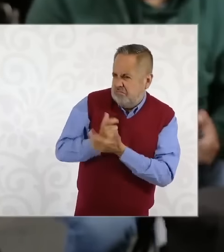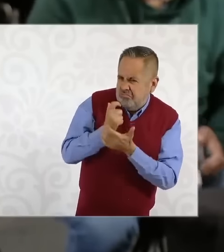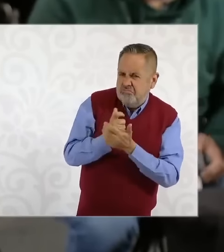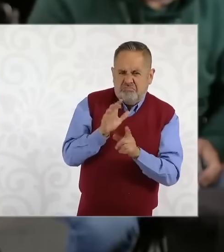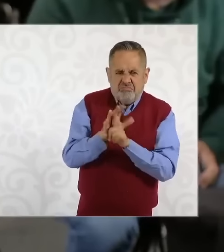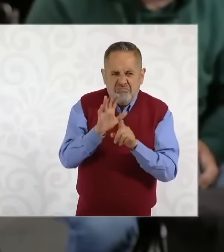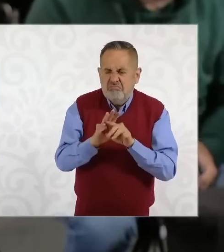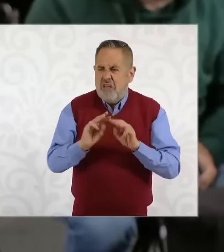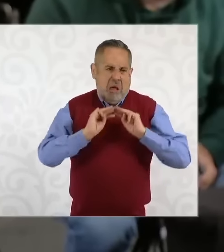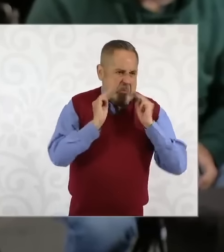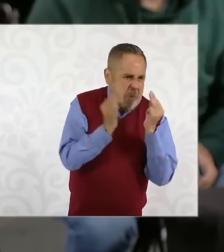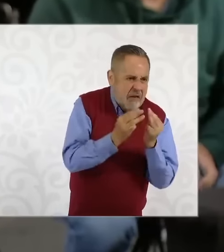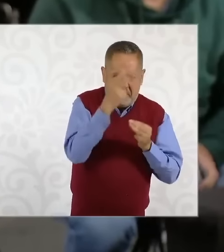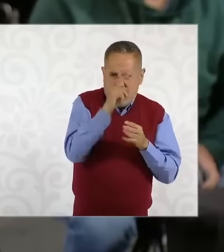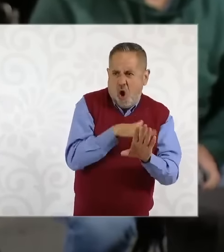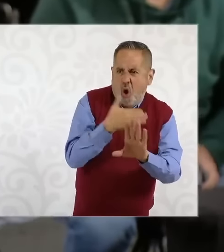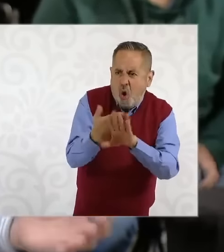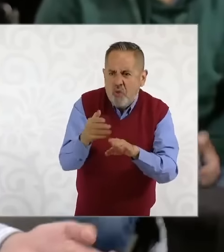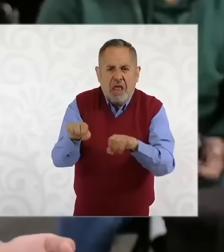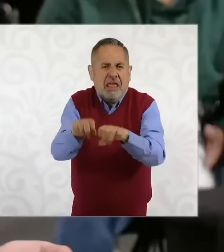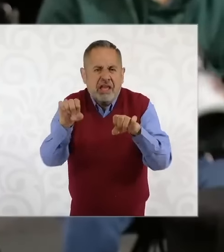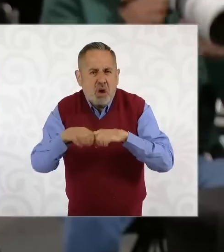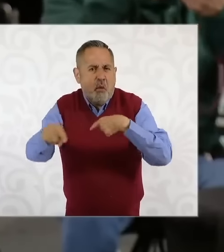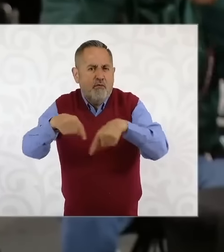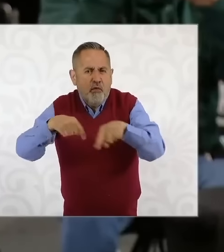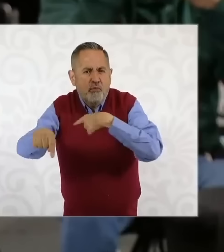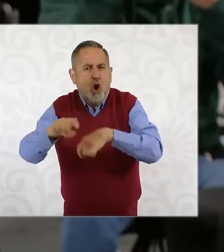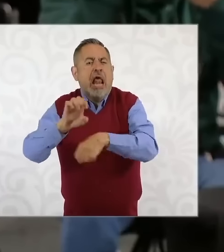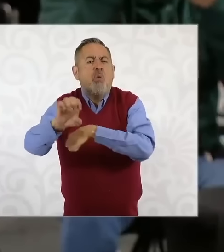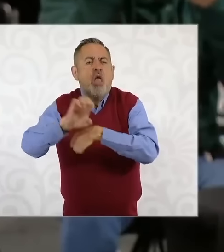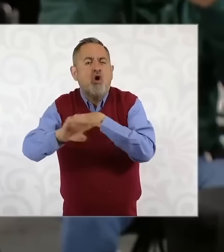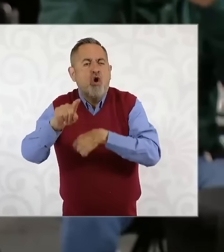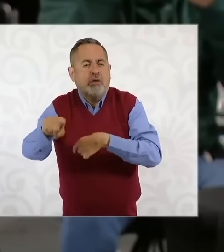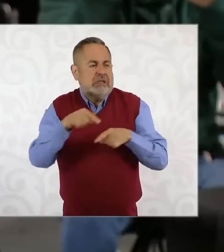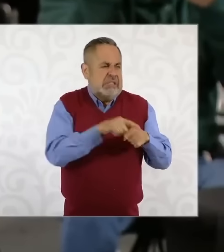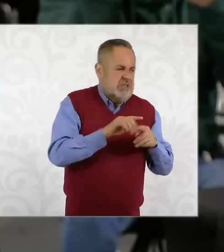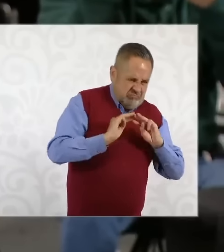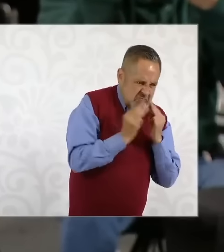eh mexicanos para que así se diera la derrota de Ecuador en el Estadio Azteca. no menciona que pues